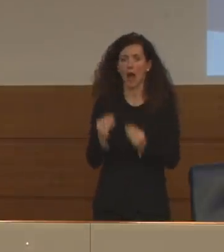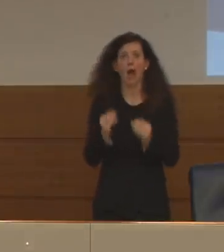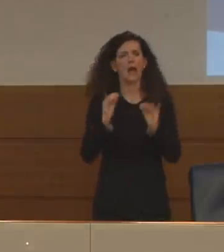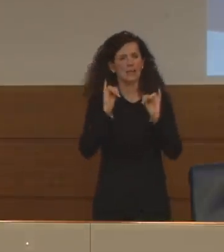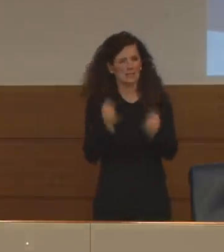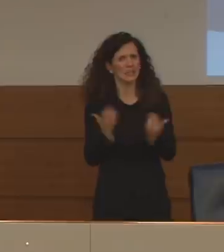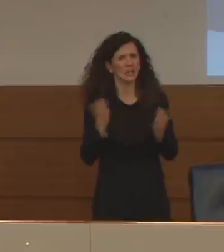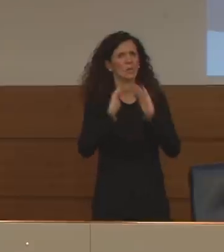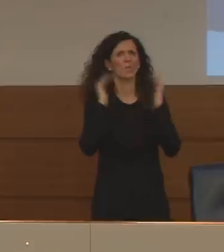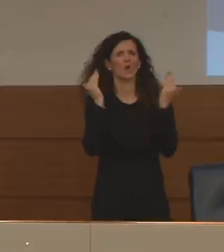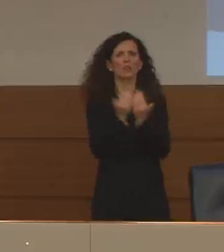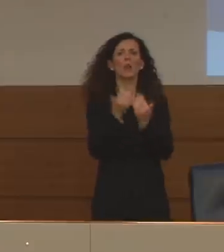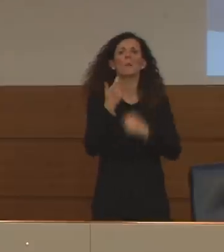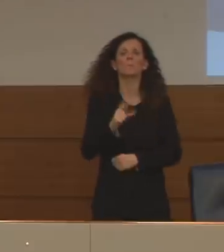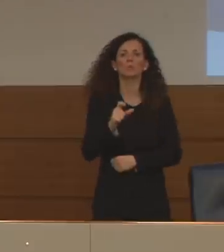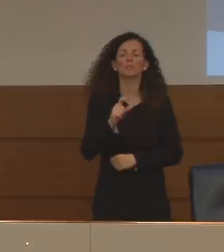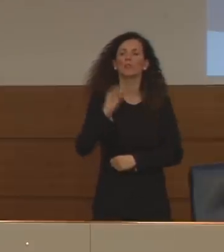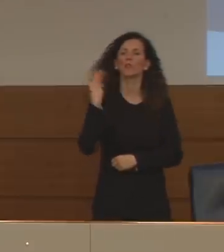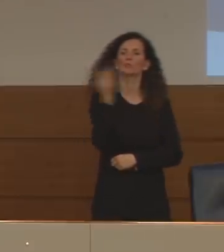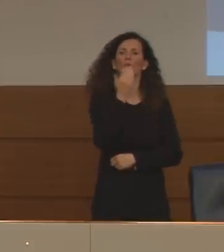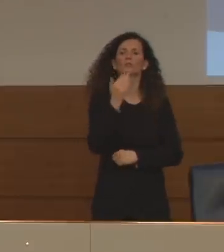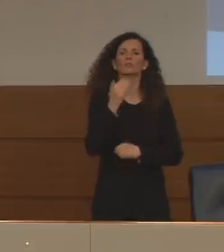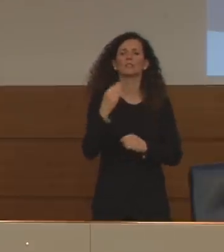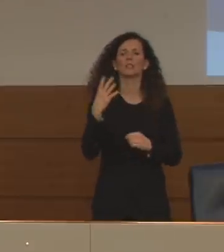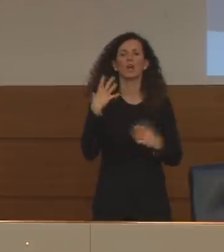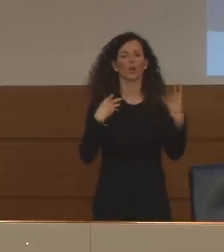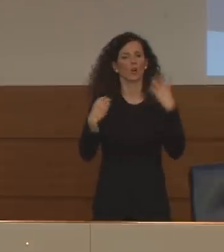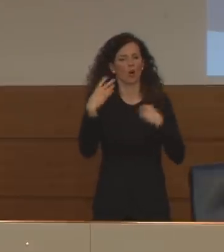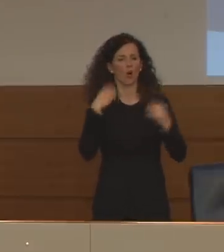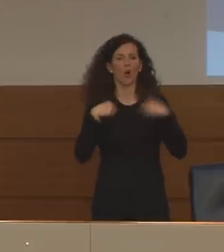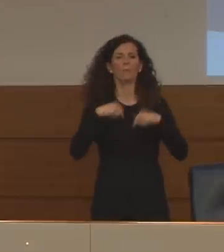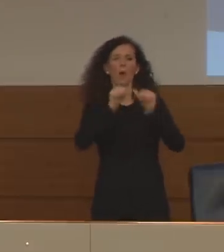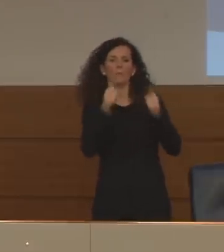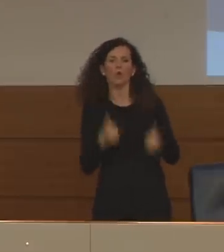che tutti ci stanno imitando quindi dopo delle iniziali perplessità in